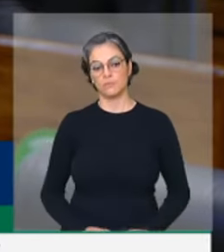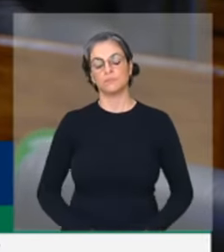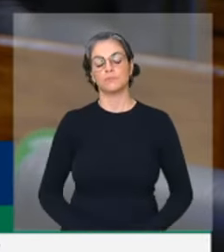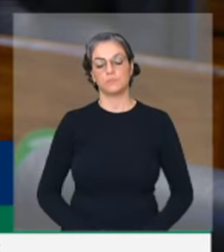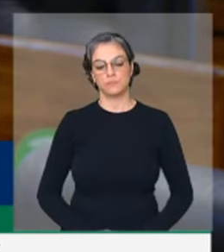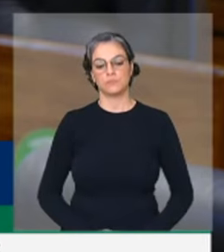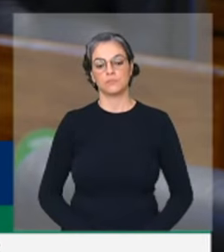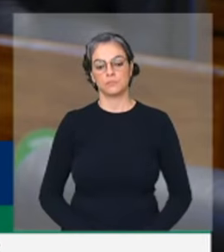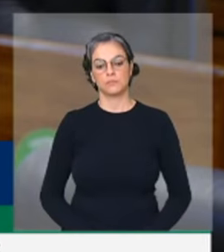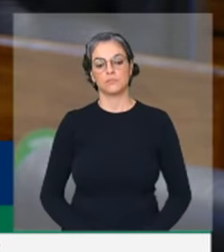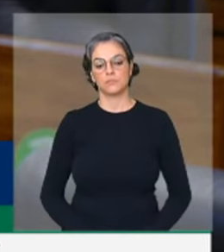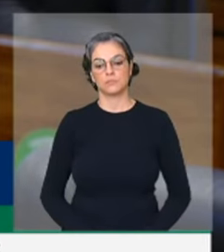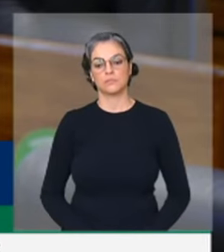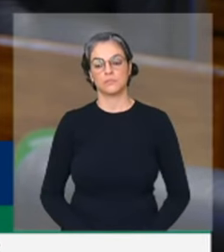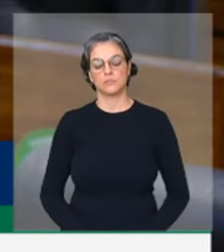E A PROPOSTA.... DO DR. LUIZINHO... QUE É O AUTOR